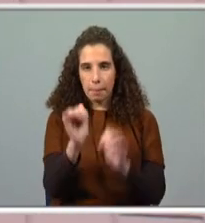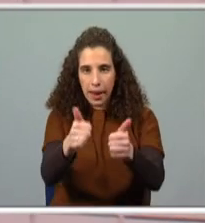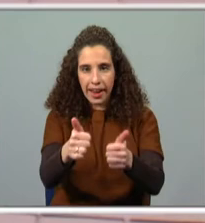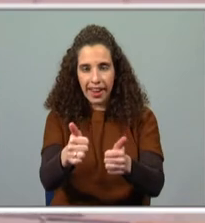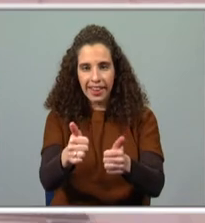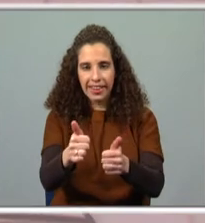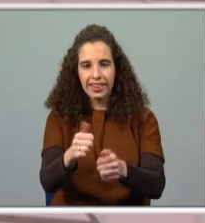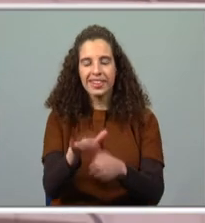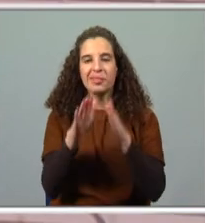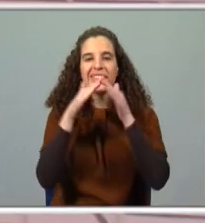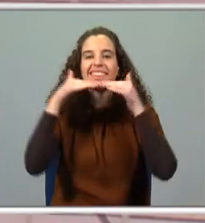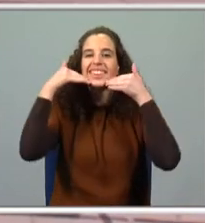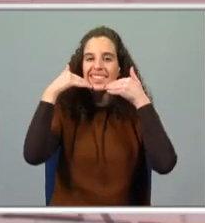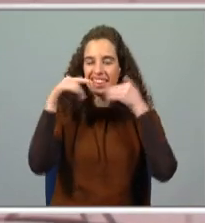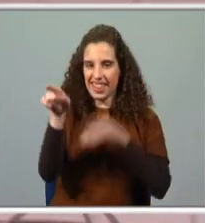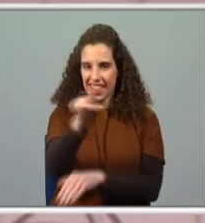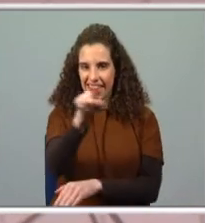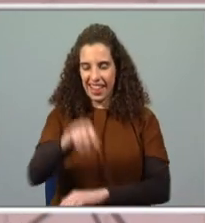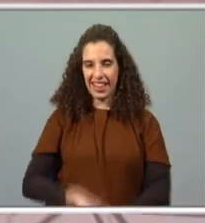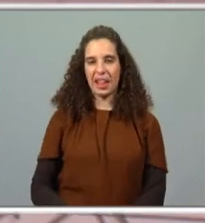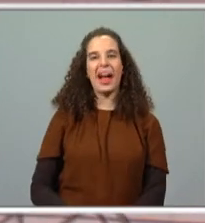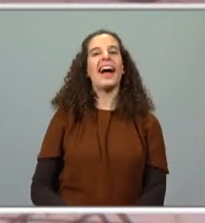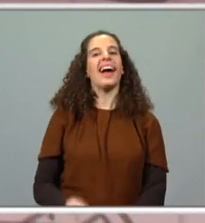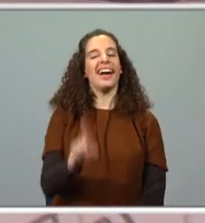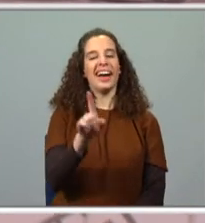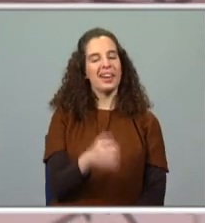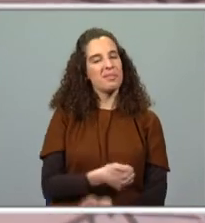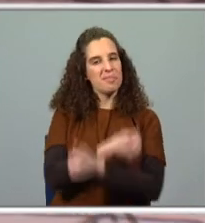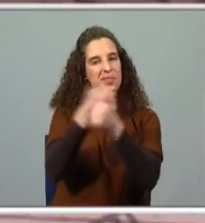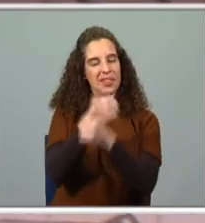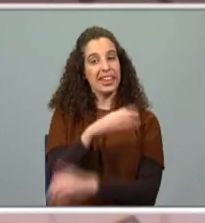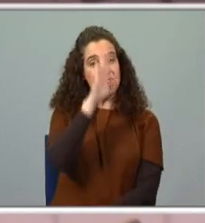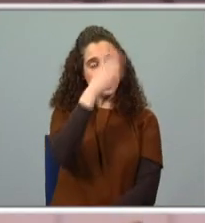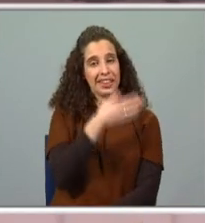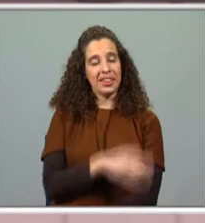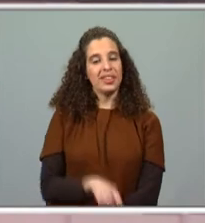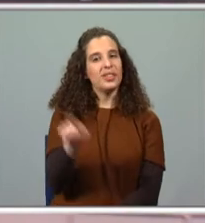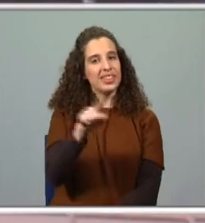e o sorriso desse lado Ah que bom já sabem vocês rendem esse 和那一邊的微笑啊那很好，你已經知道你投降了這個